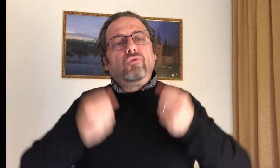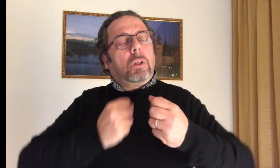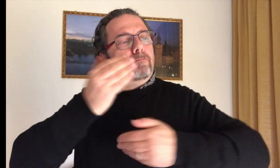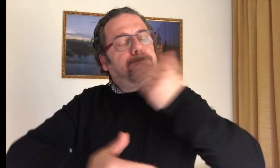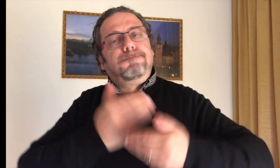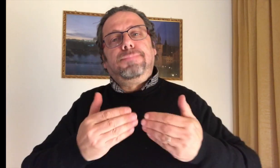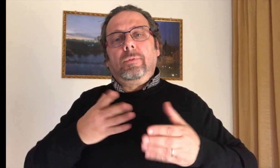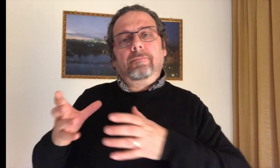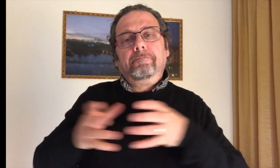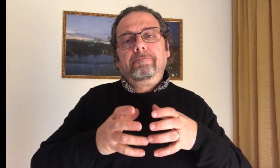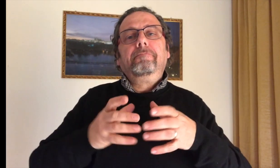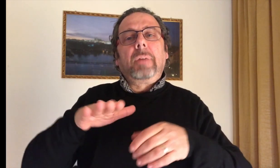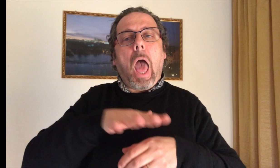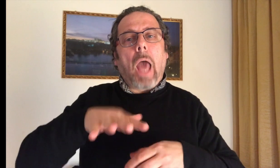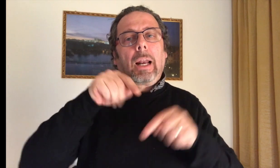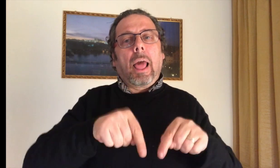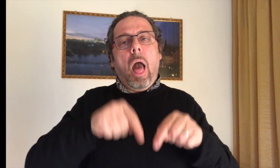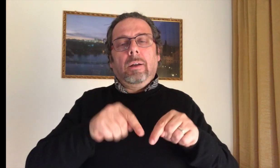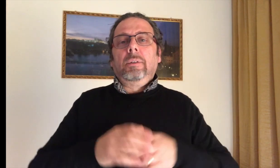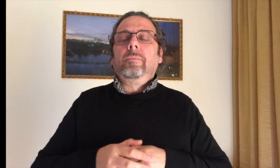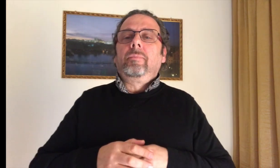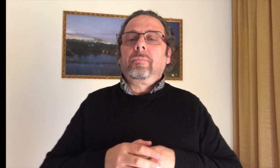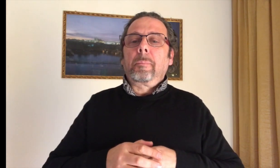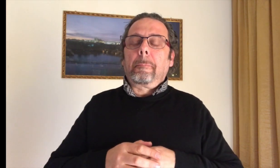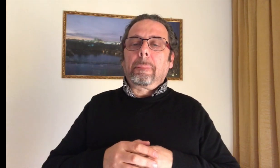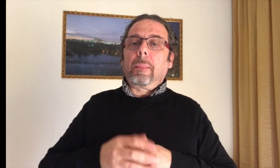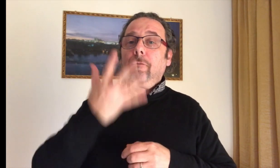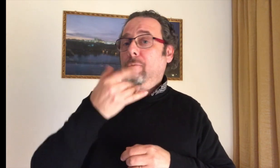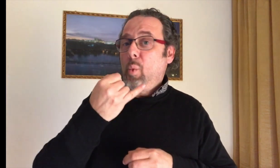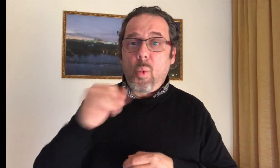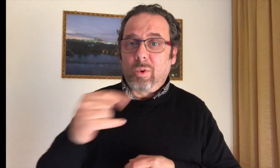per avere la sensibilità di accettare e di attivare quest’area.